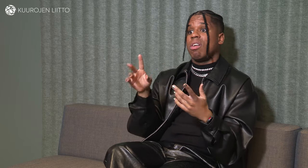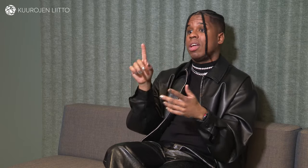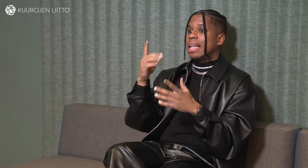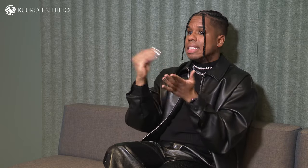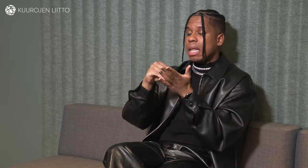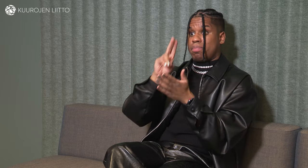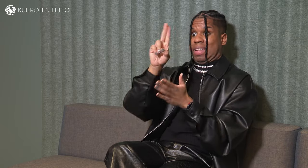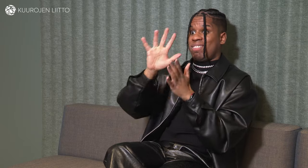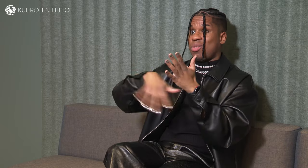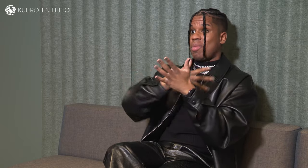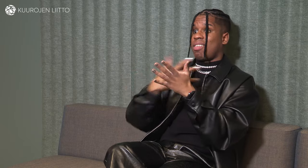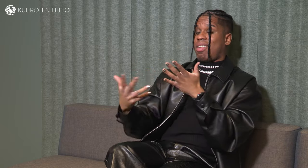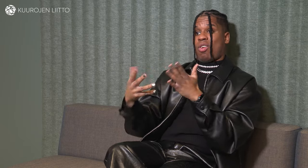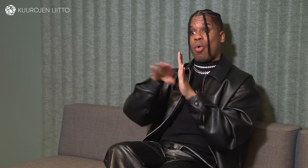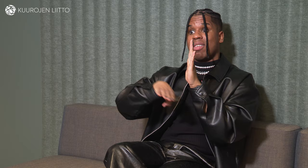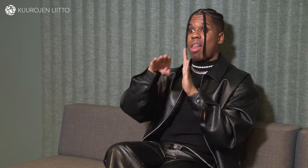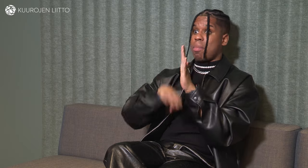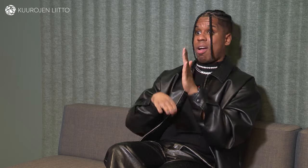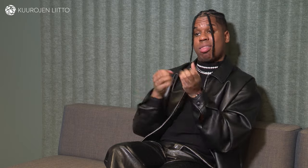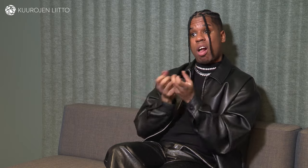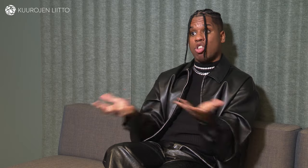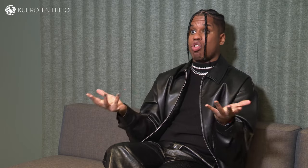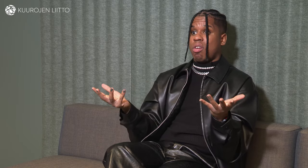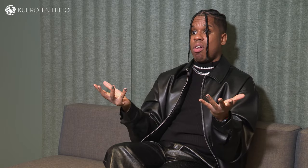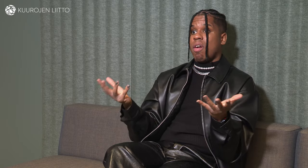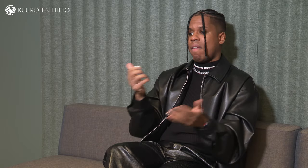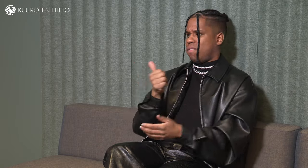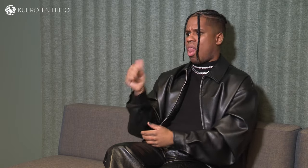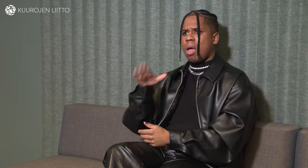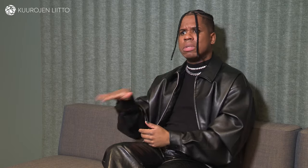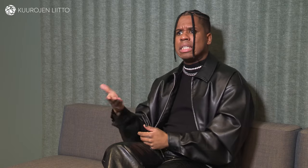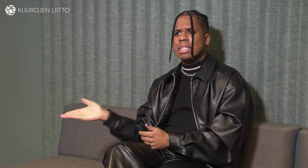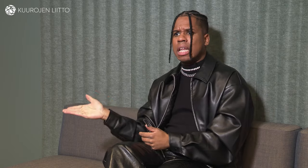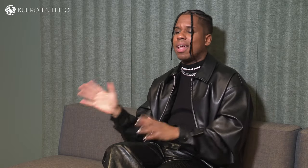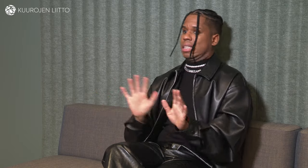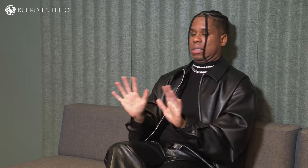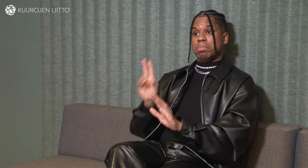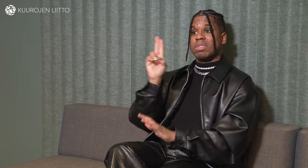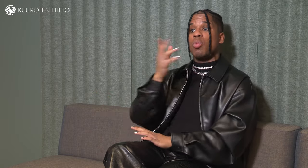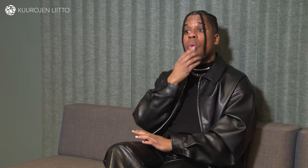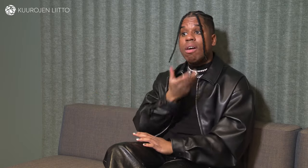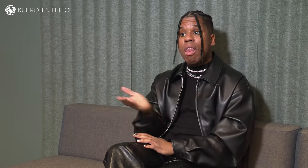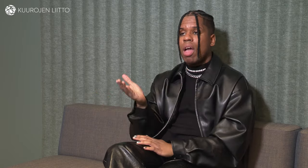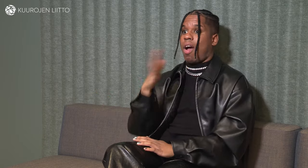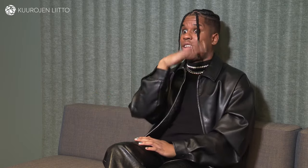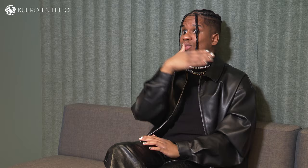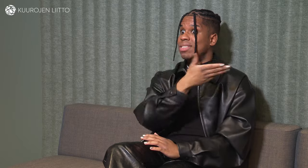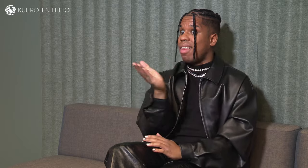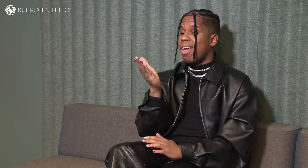tai lisäämällä viittomakielisten ohjelmien tarjontaa lastenohjelmista - myös nuorille ja aikuisille suunnattuihin ohjelmiin.